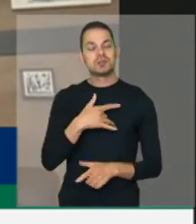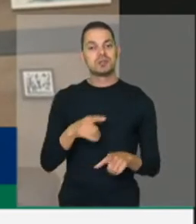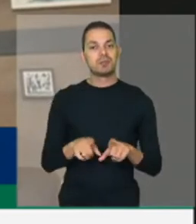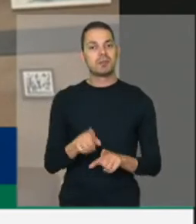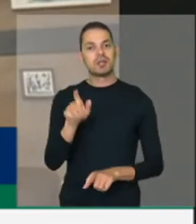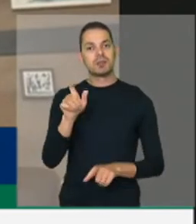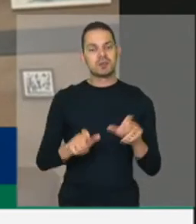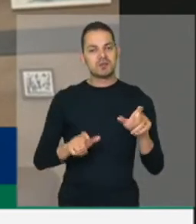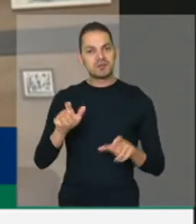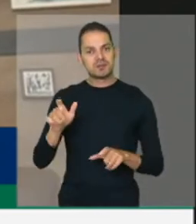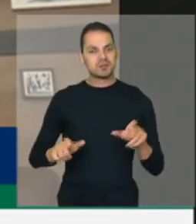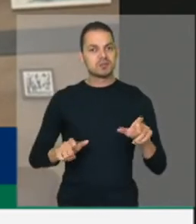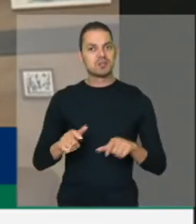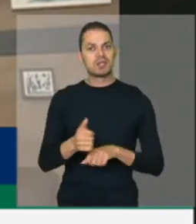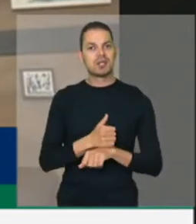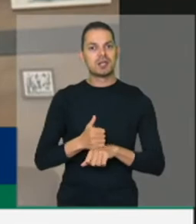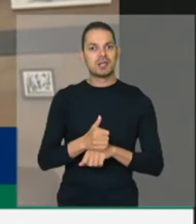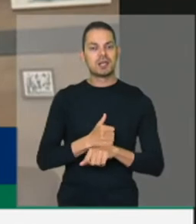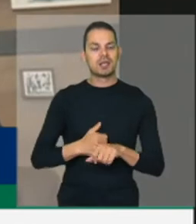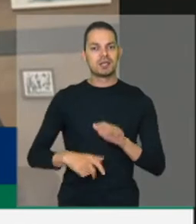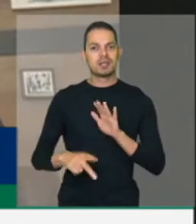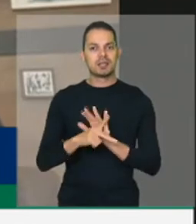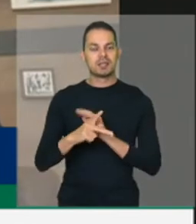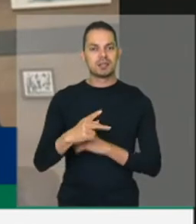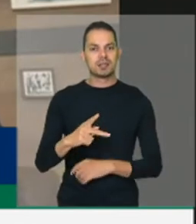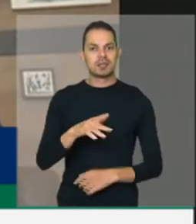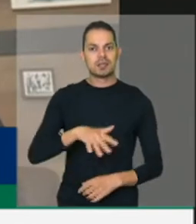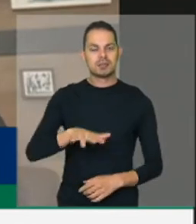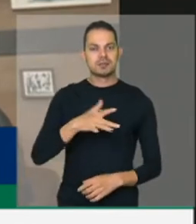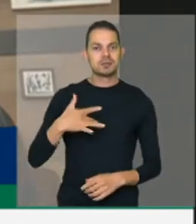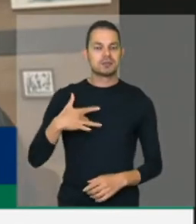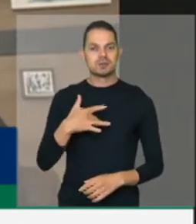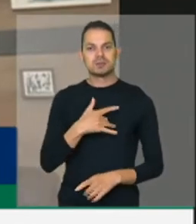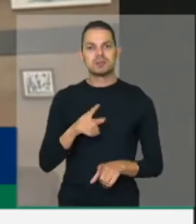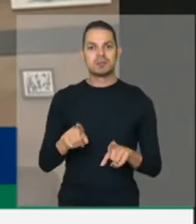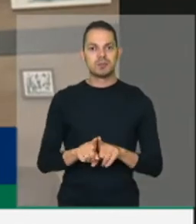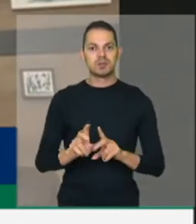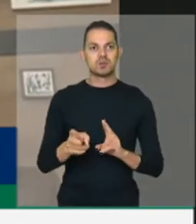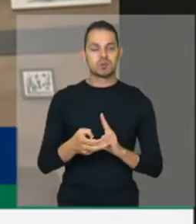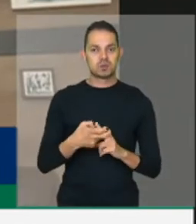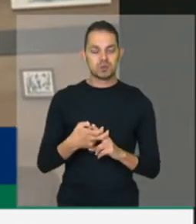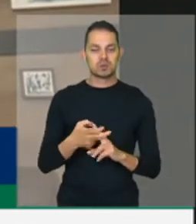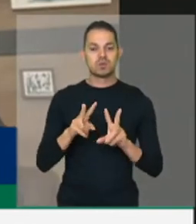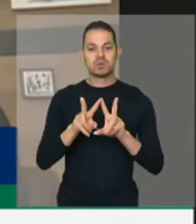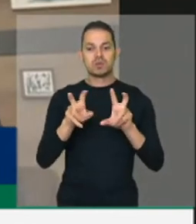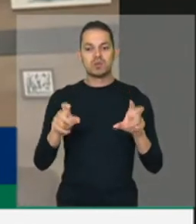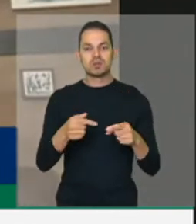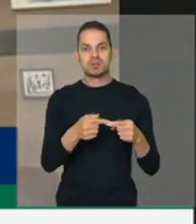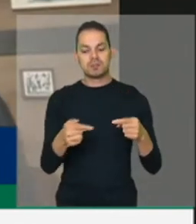PROFISSIONAIS DE SAÚDE E AO SUS, O SISTEMA ÚNICO DE SAÚ DE, REGISTRAR UMA OUTRA QUESTÃO QUE RETOMAR EI NA PRÓXIMA SEMANA DISCURSO